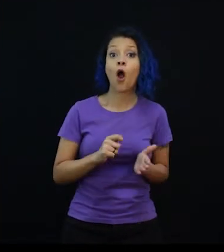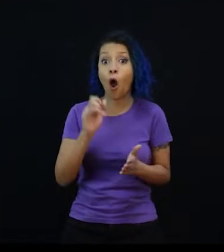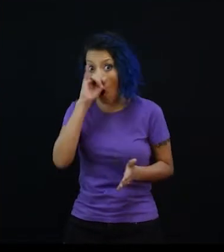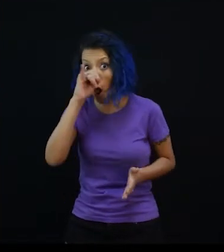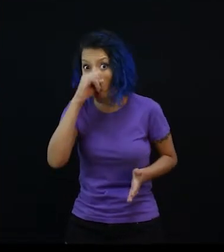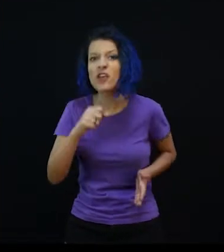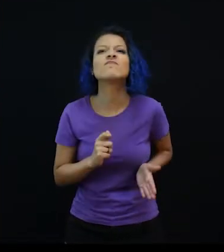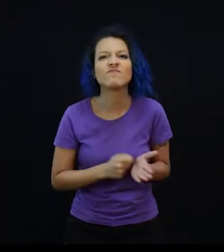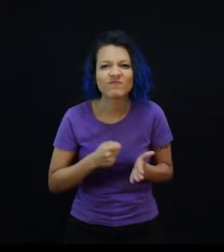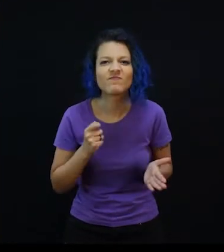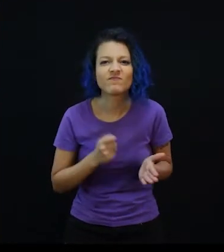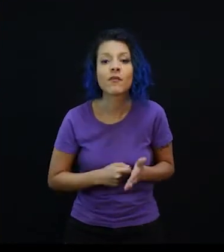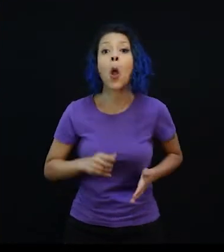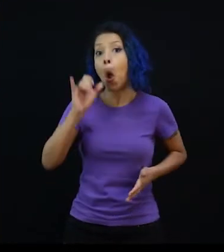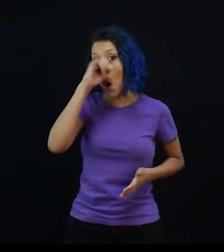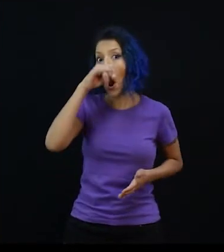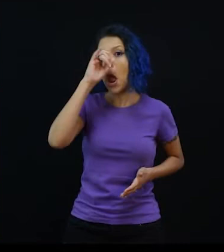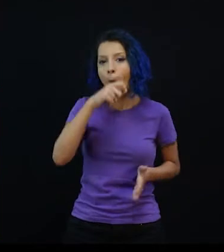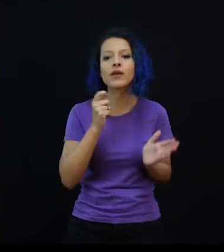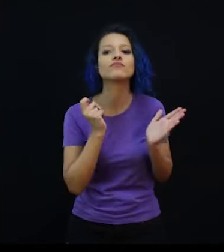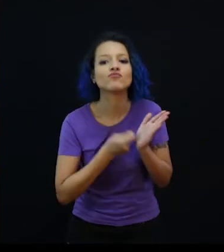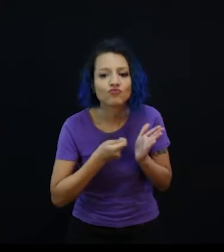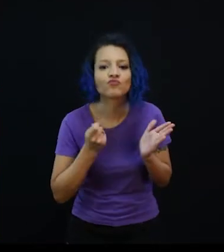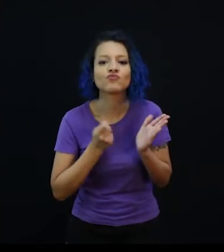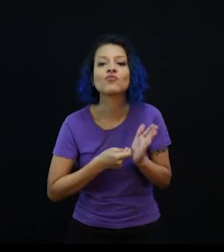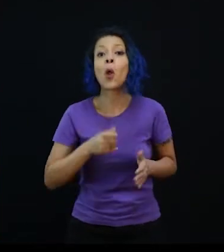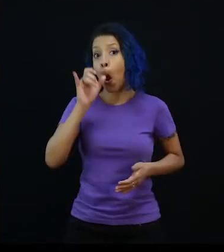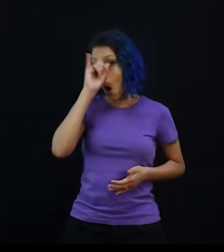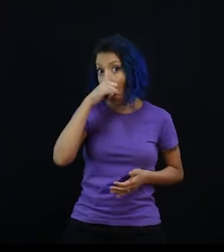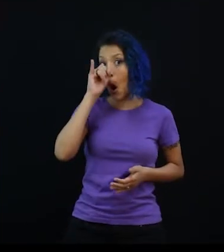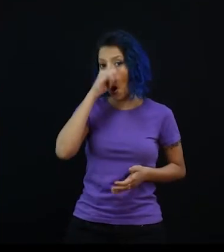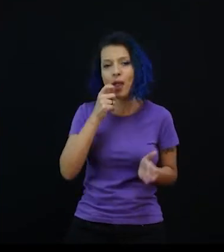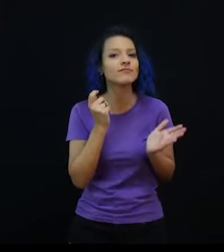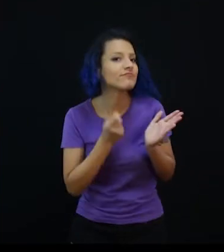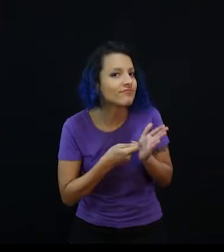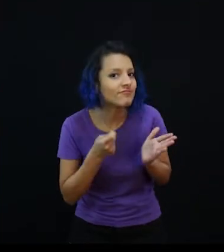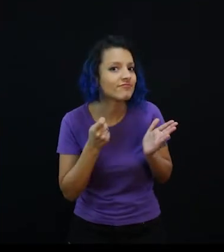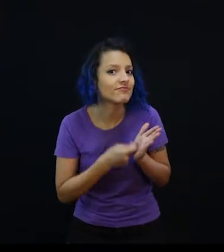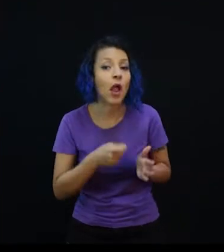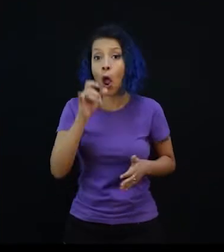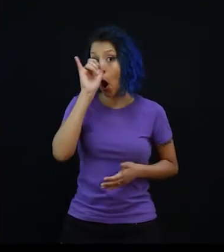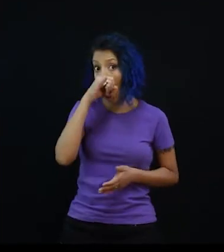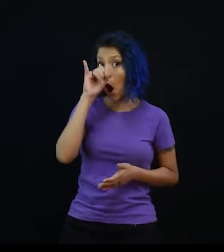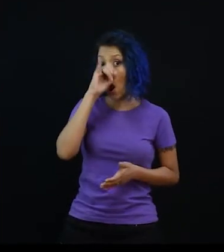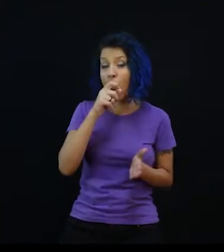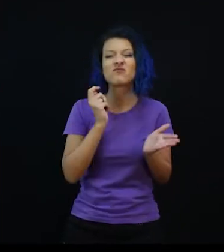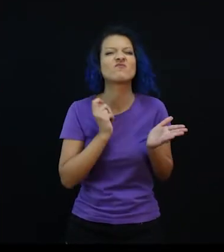Oin oin